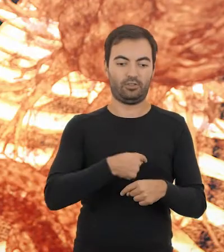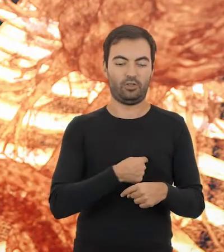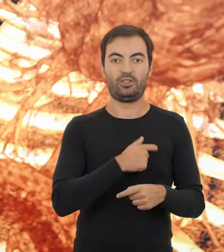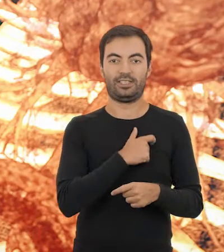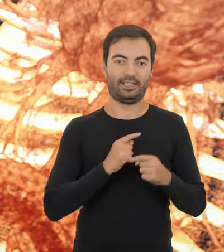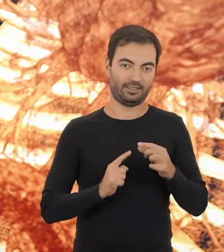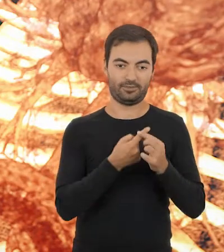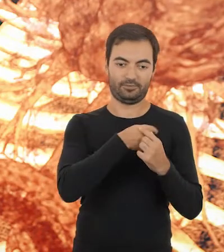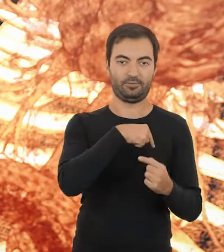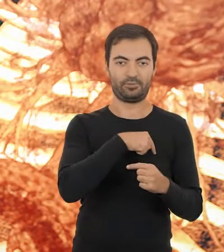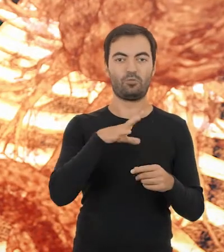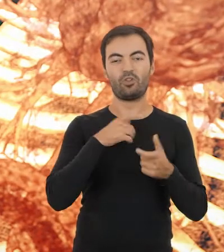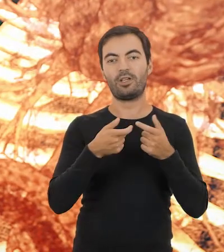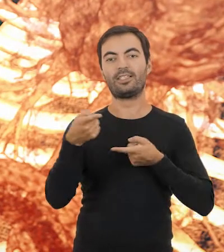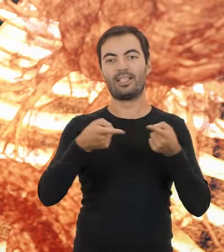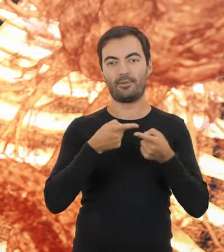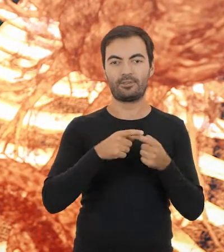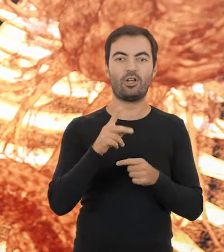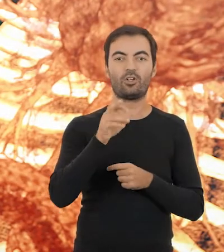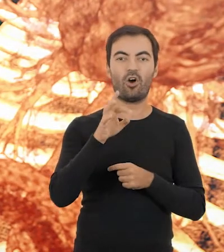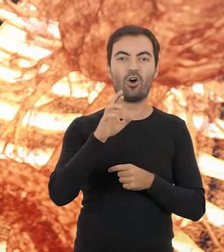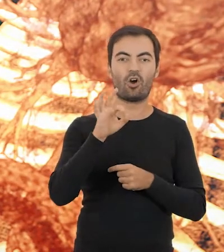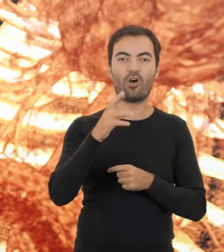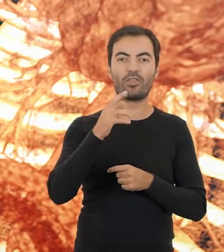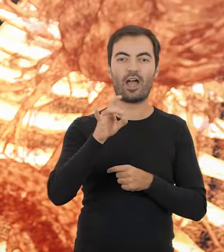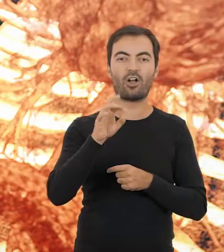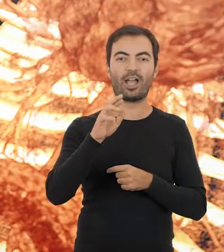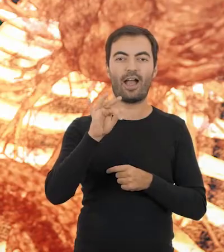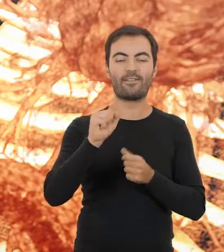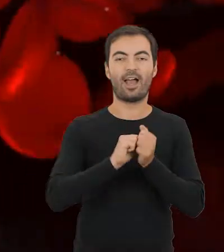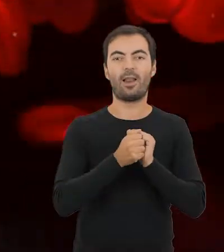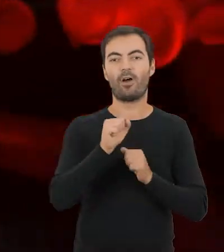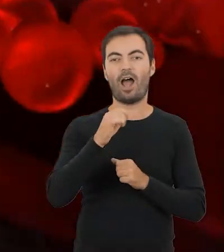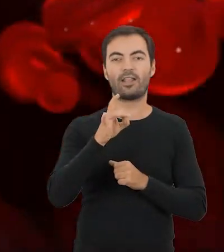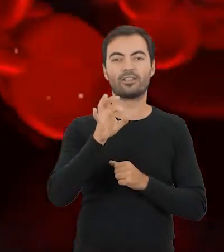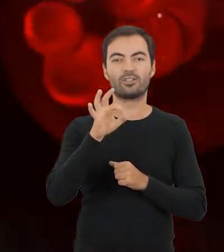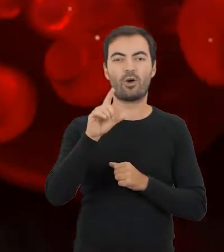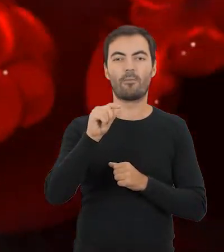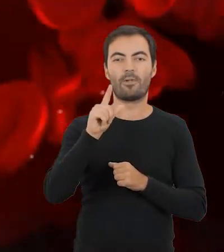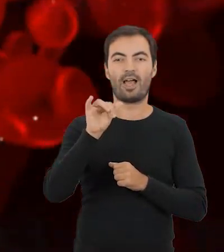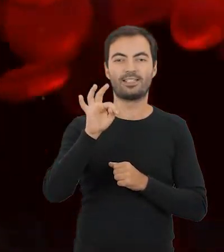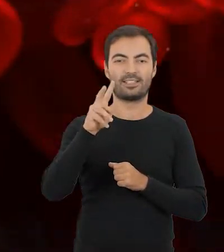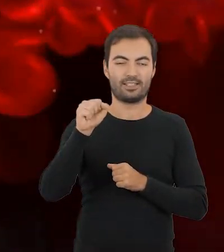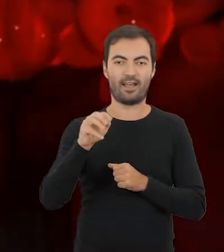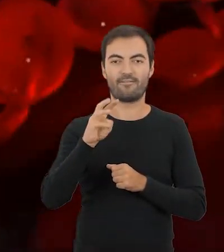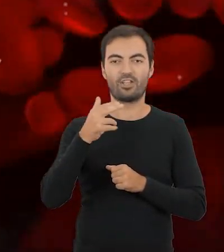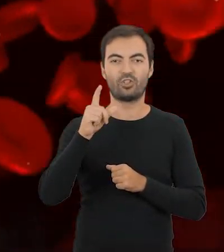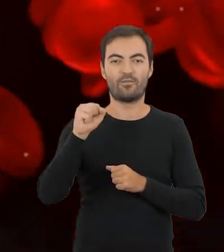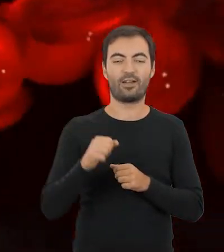i przeprowadzić zabieg koronarografii albo angioplastyki wieńcowej. Płyn pompowany przez serce to oczywiście krew,